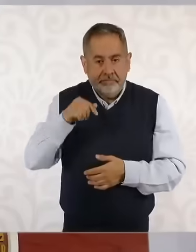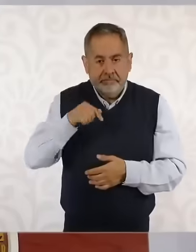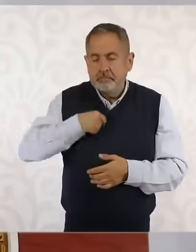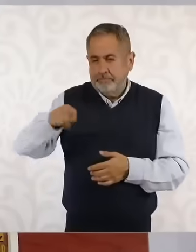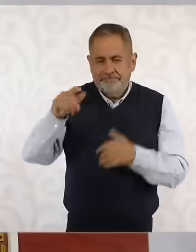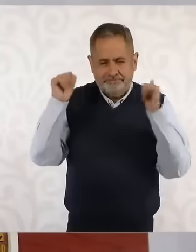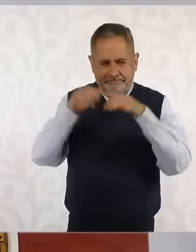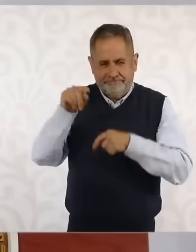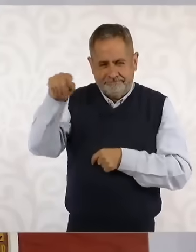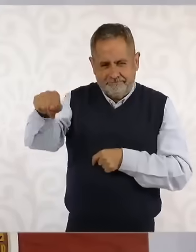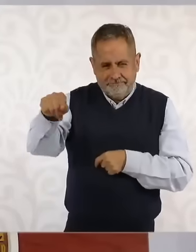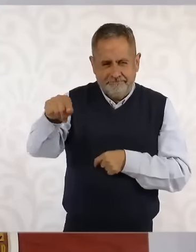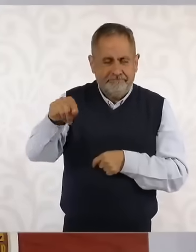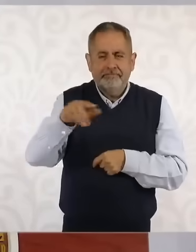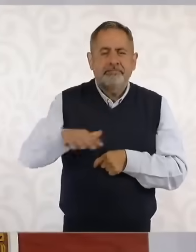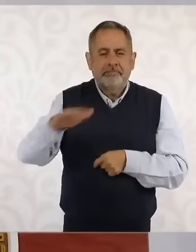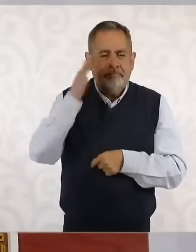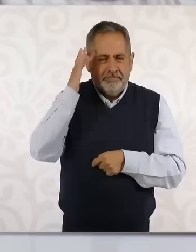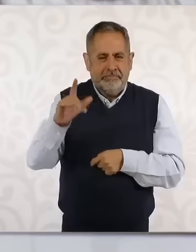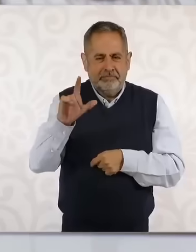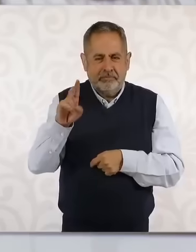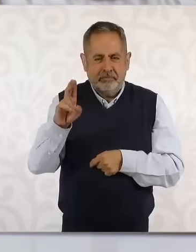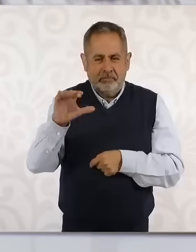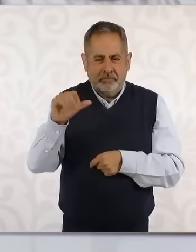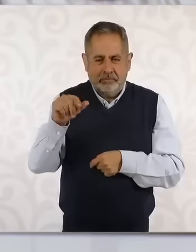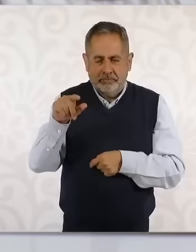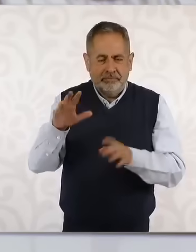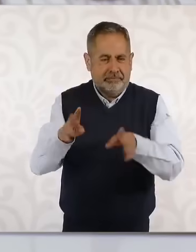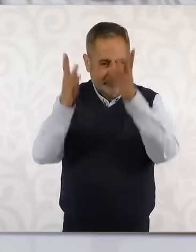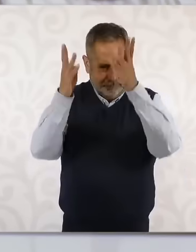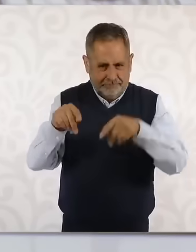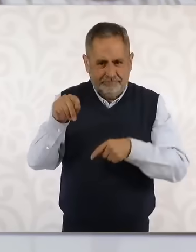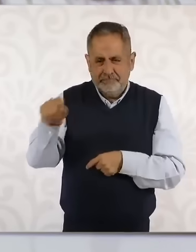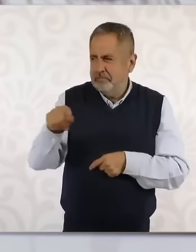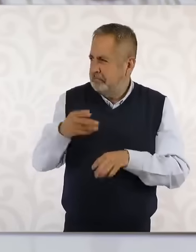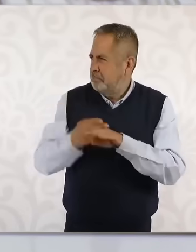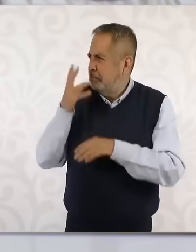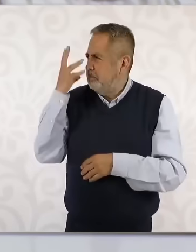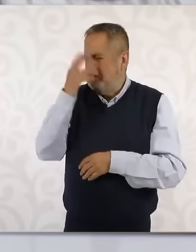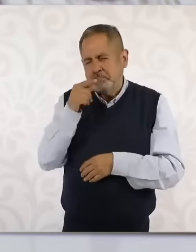que tuvimos en Santa Lucía, en el aeropuerto, en el AIFA, un evento muy bonito, de reconocimiento a